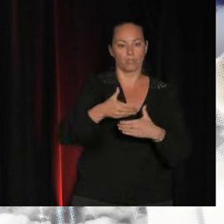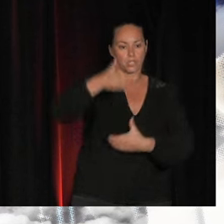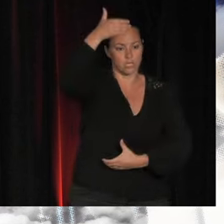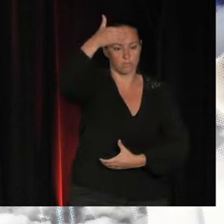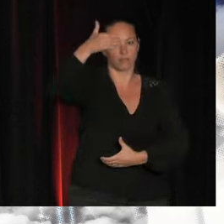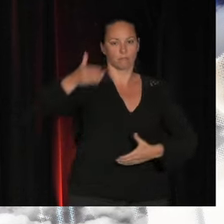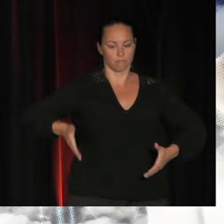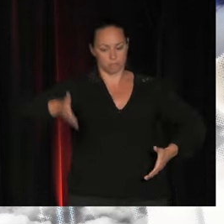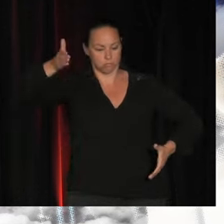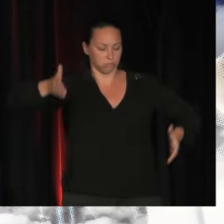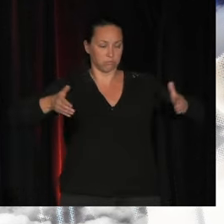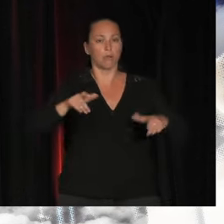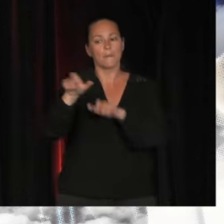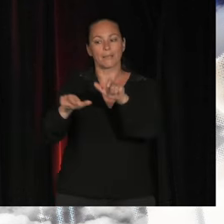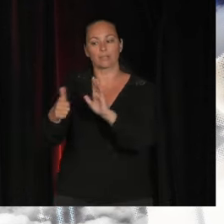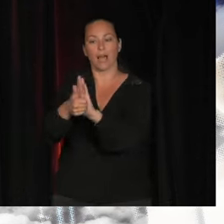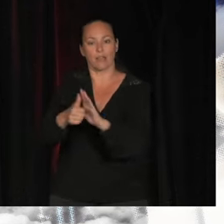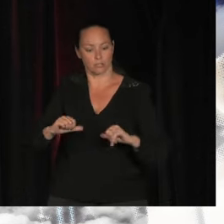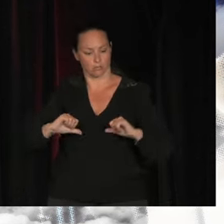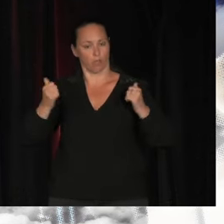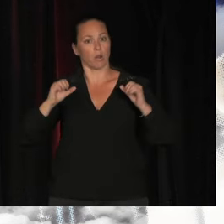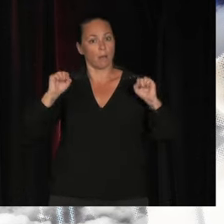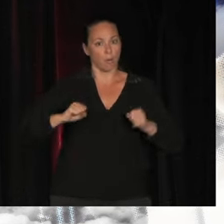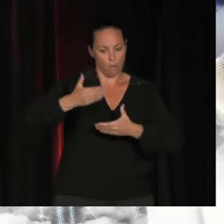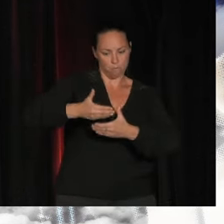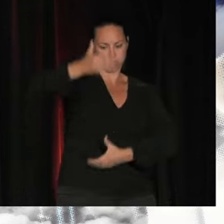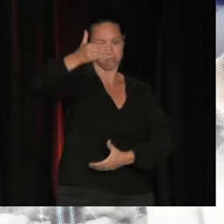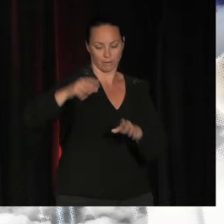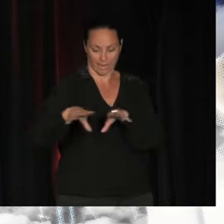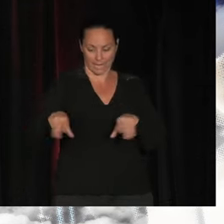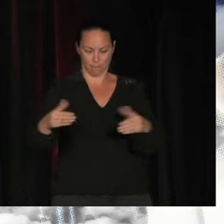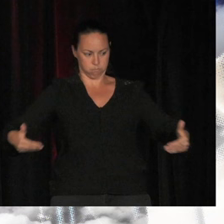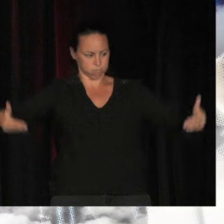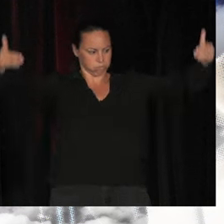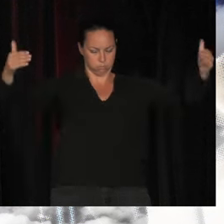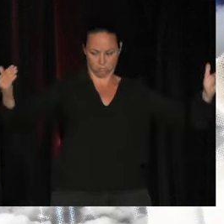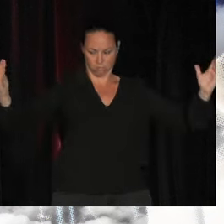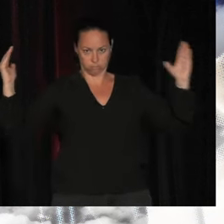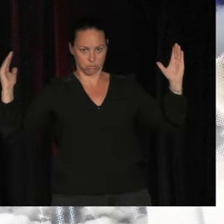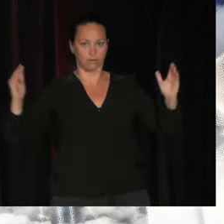nombre de tanks qui pouvaient mettre un bouclier devant l'équipe et en fait, la stratégie, c'est d'en prendre deux et de faire un peu une guerre